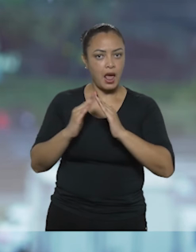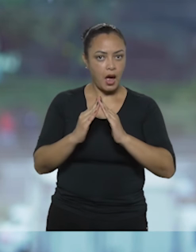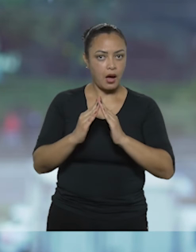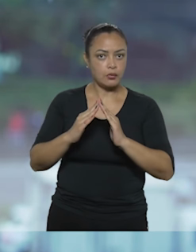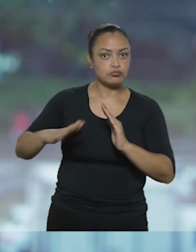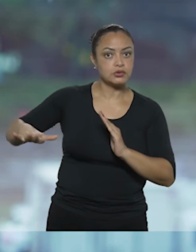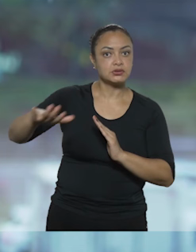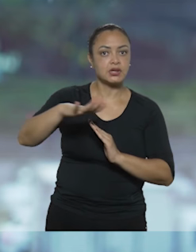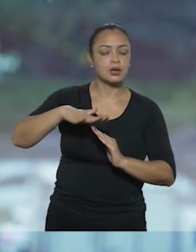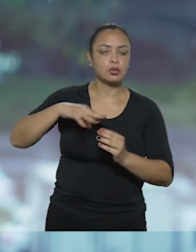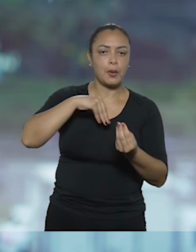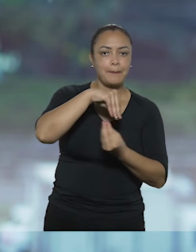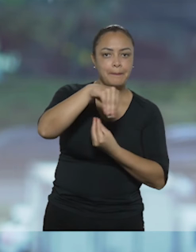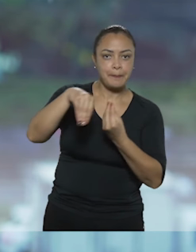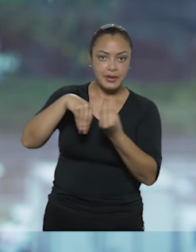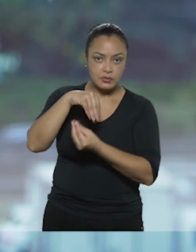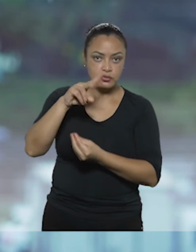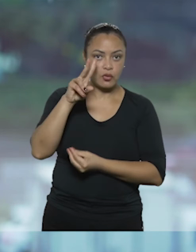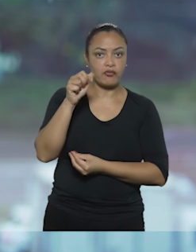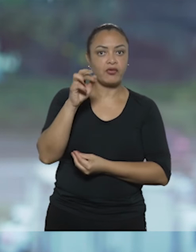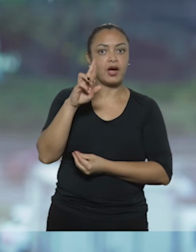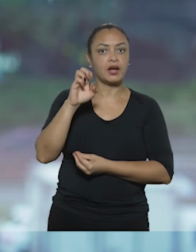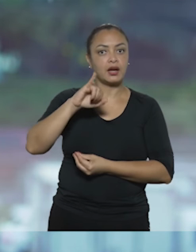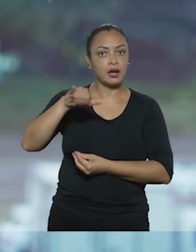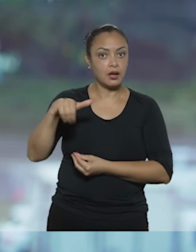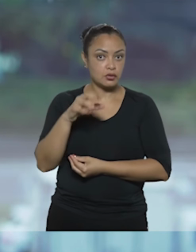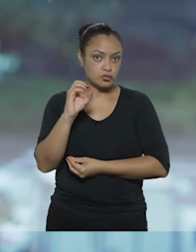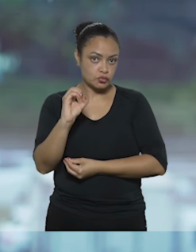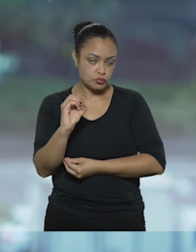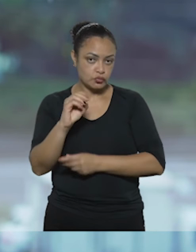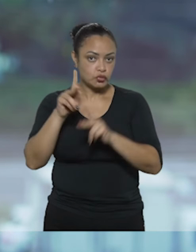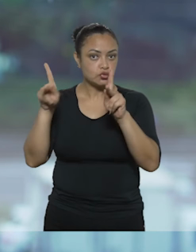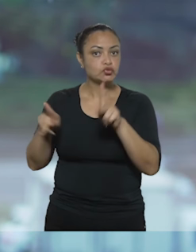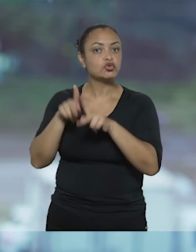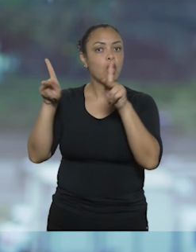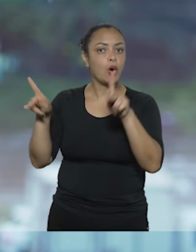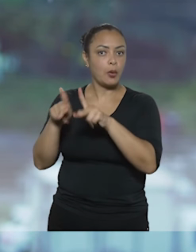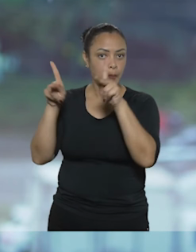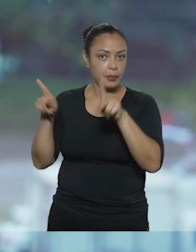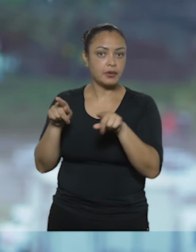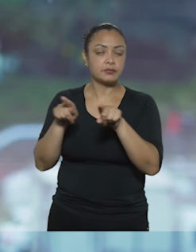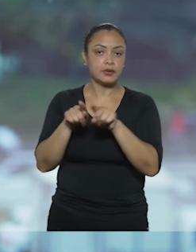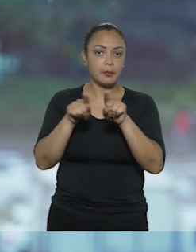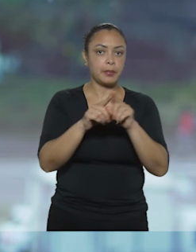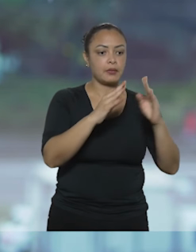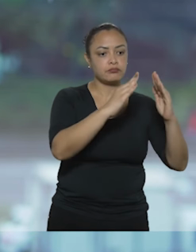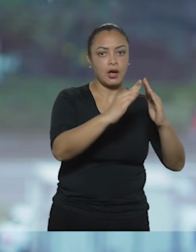setor misto, varejo, fundo de fundos, shopping center e galpões logísticos.